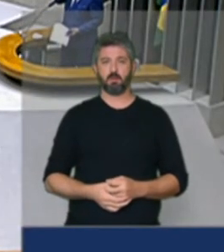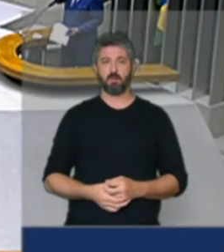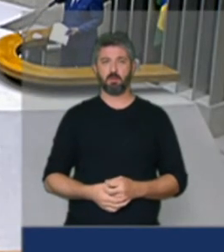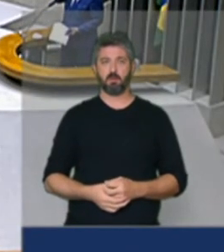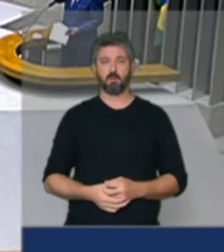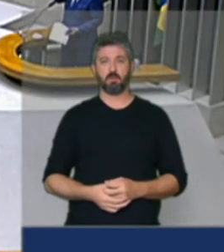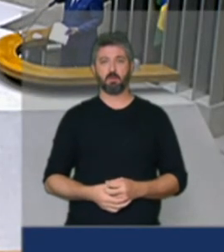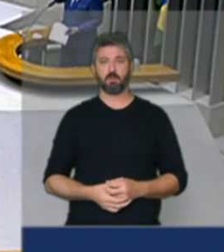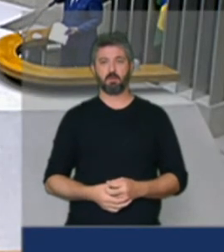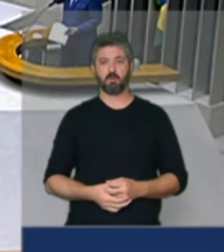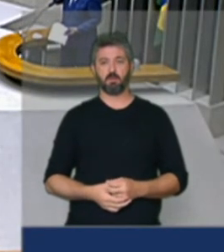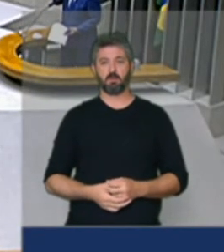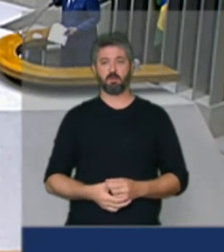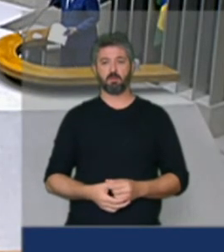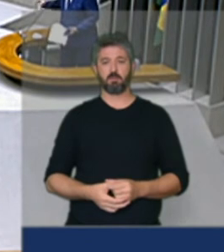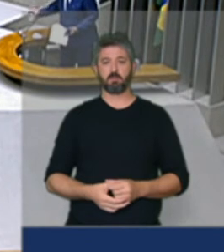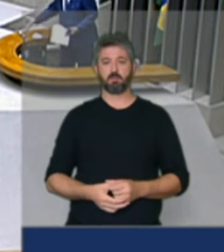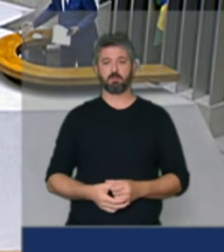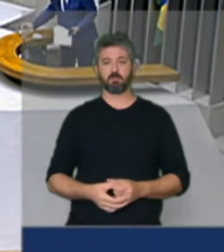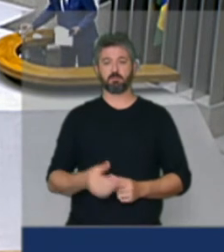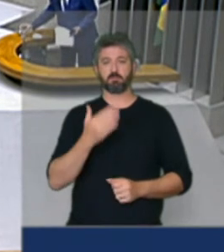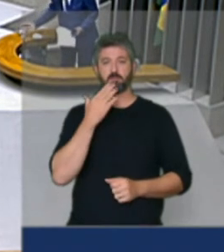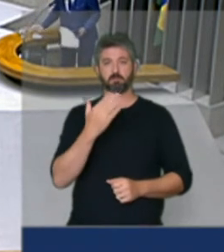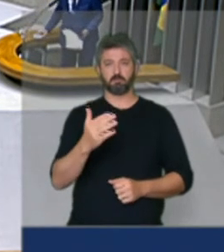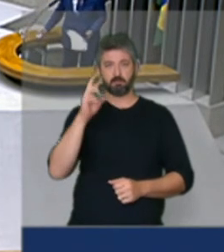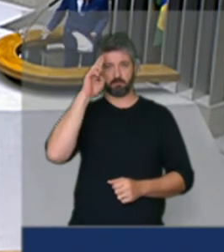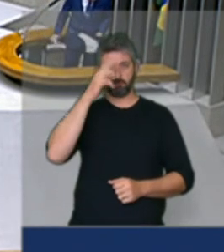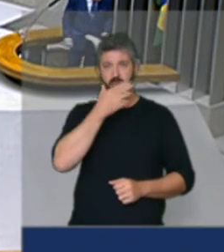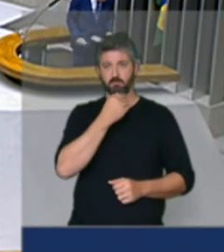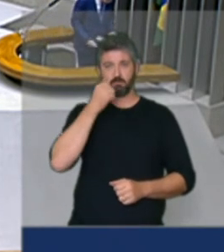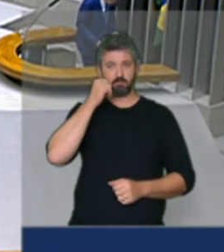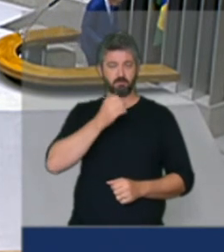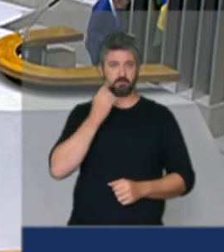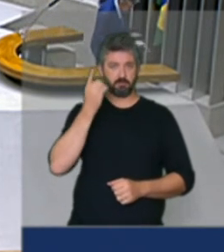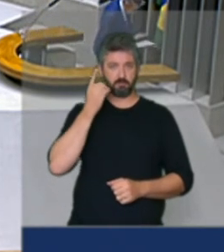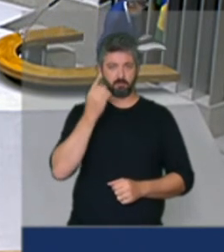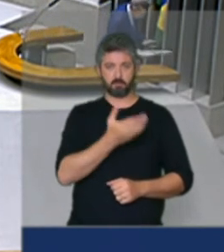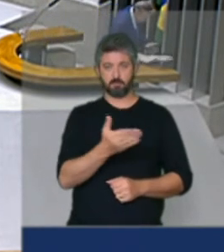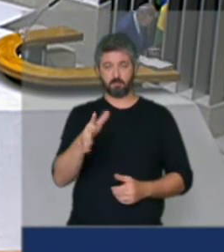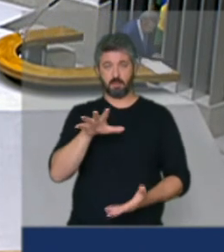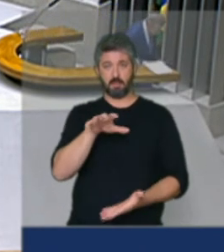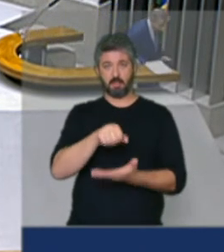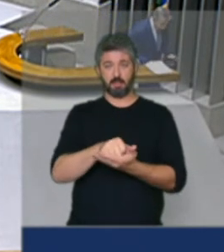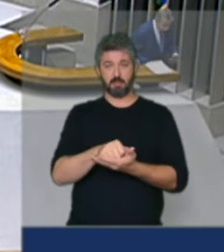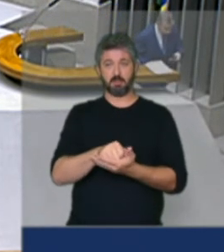COMUNICAÇÃO. -- [PRESIDENTE]: A PRESIDÊNCIA SOLICITA ÀS SENHORAS DEPUTADAS E SENHORES DEPUTADOS QUE REGISTREM SEUS VOTOS NO INFOLEG. A LISTA DE